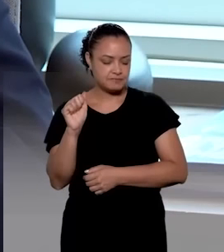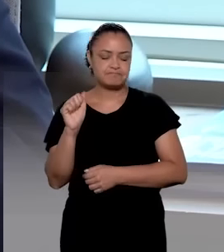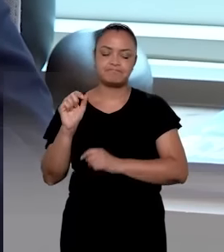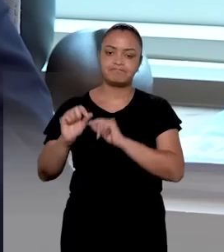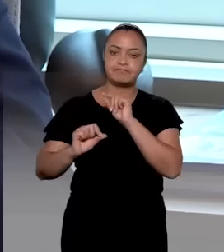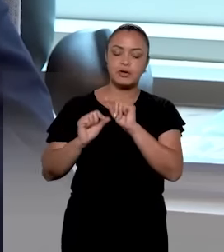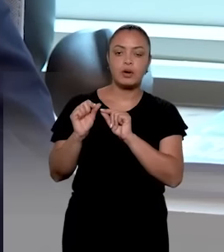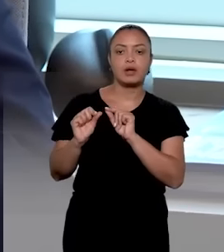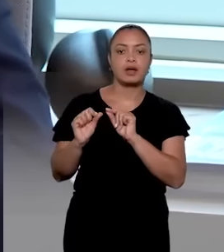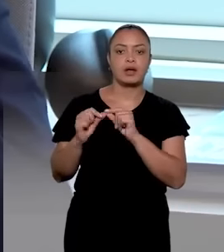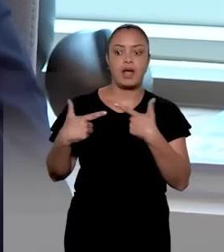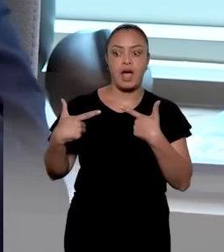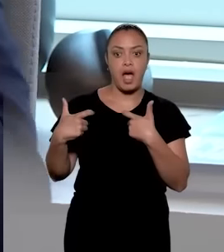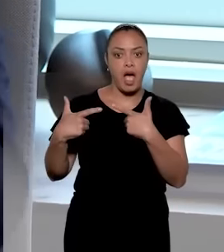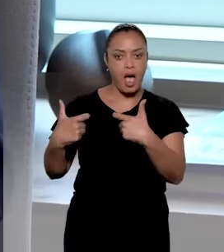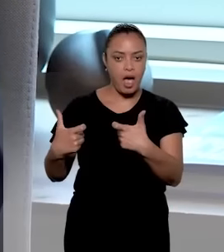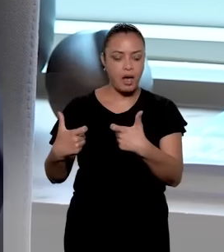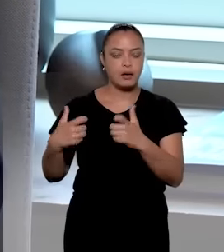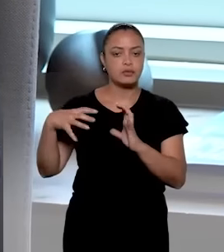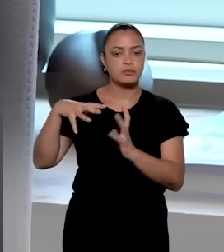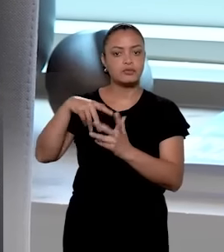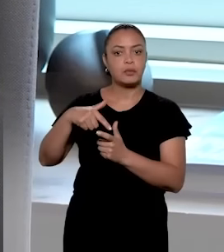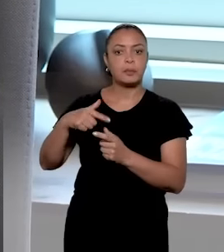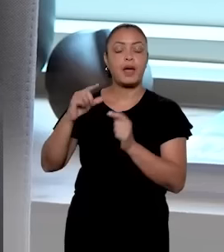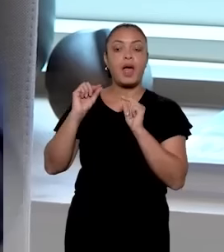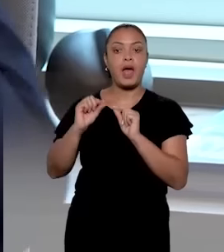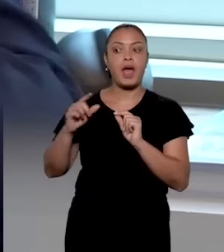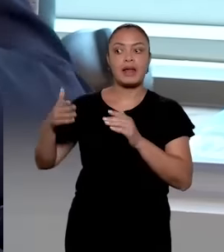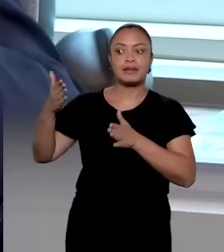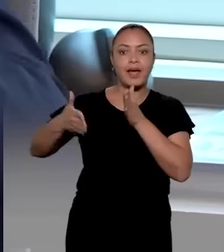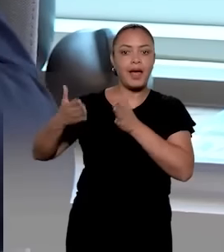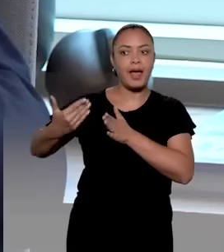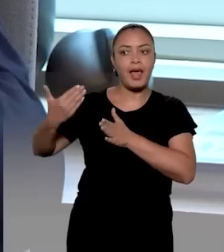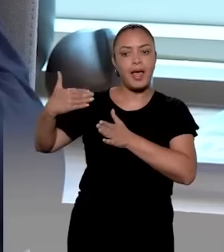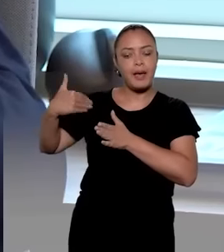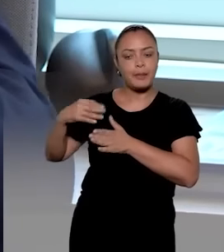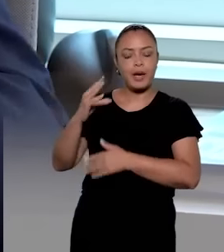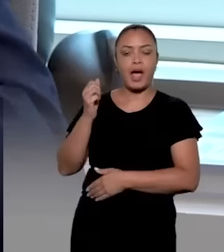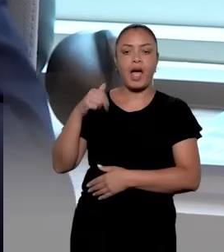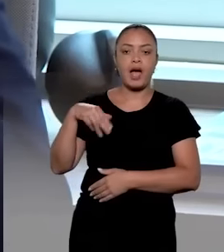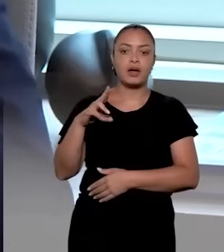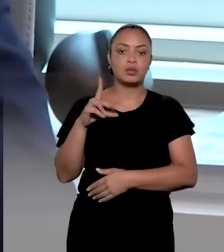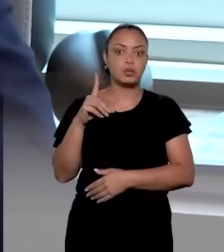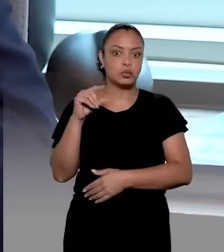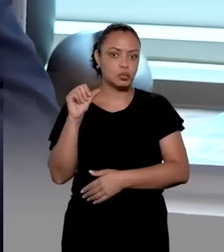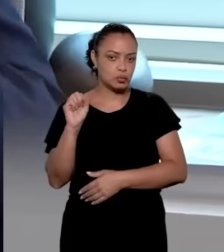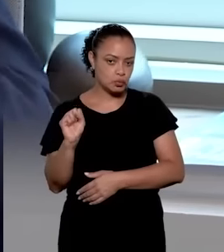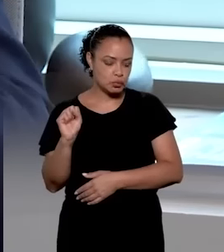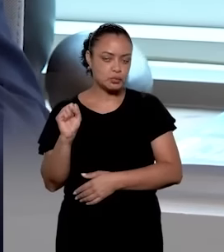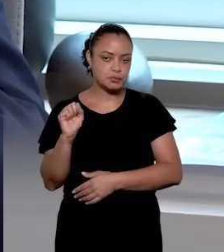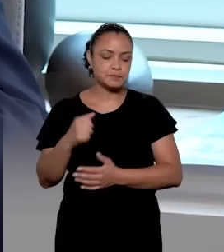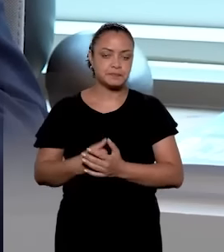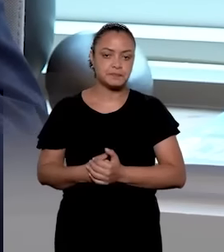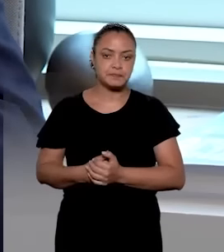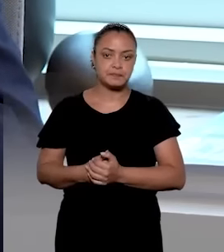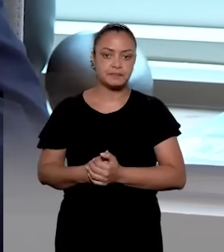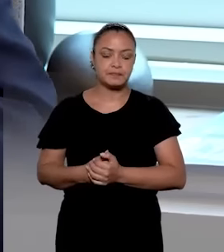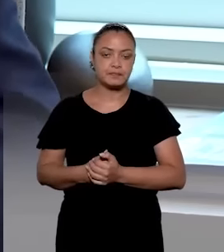“A guerra do fim do mundo”, que é um romance em torno de Canudos. Ele usou dados reais de Canudos